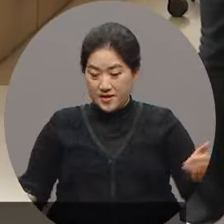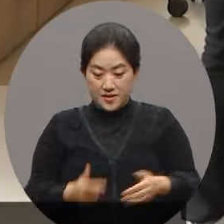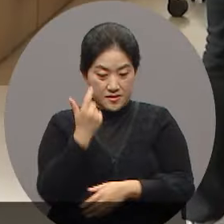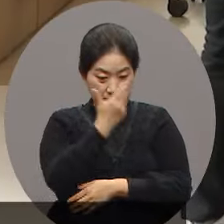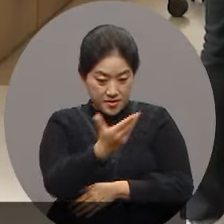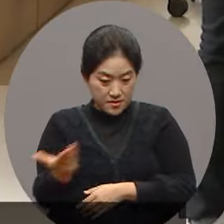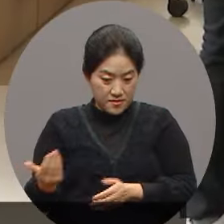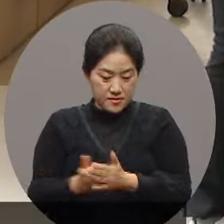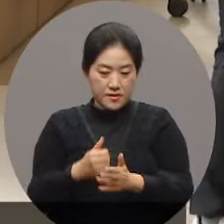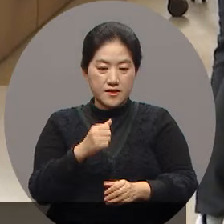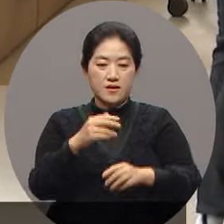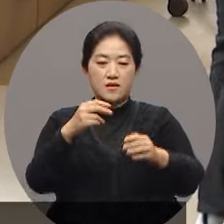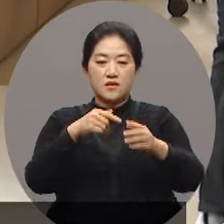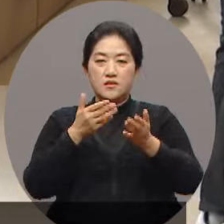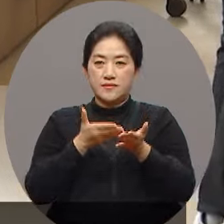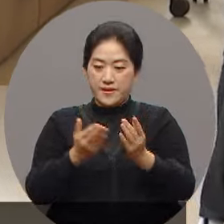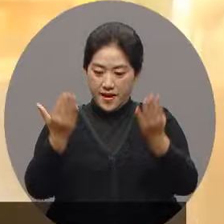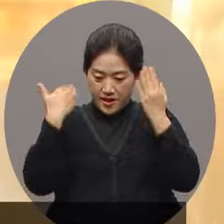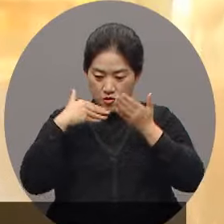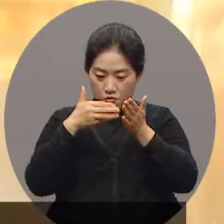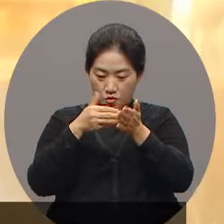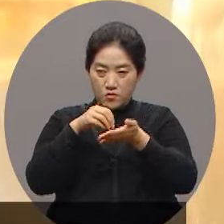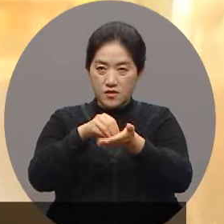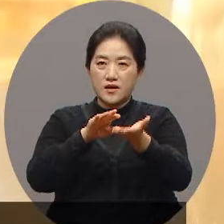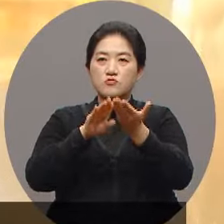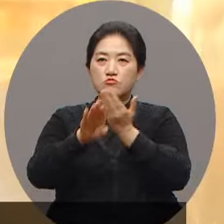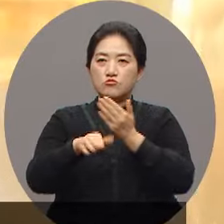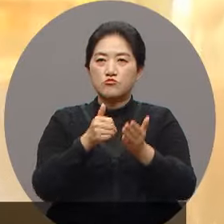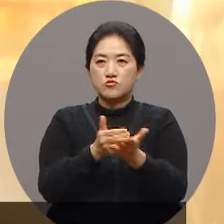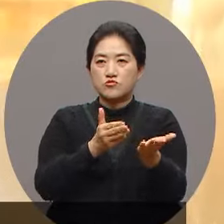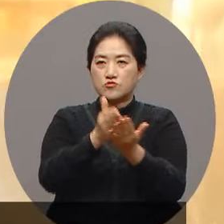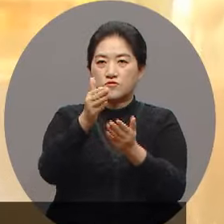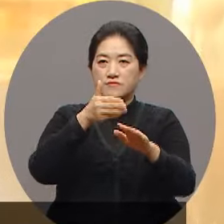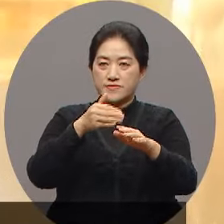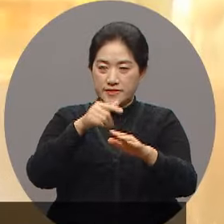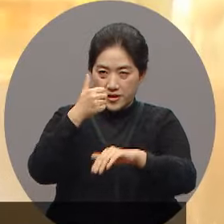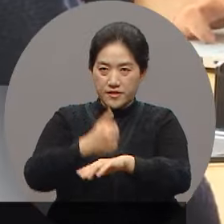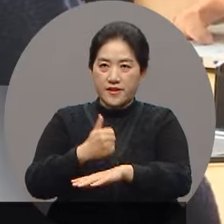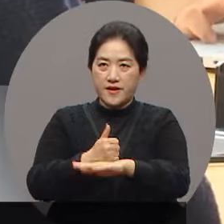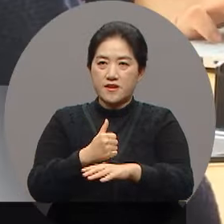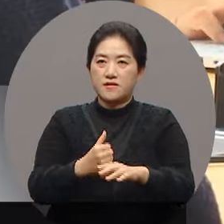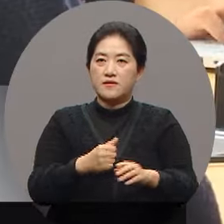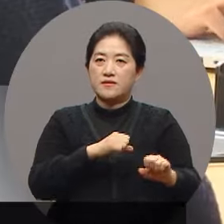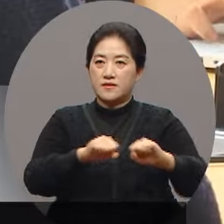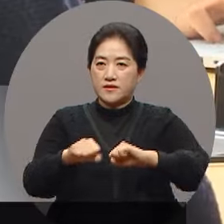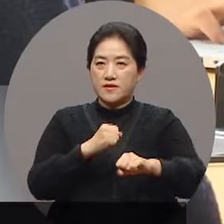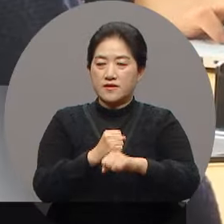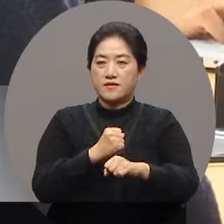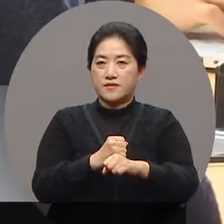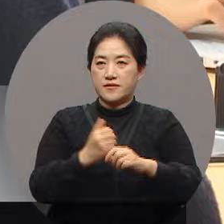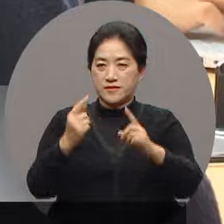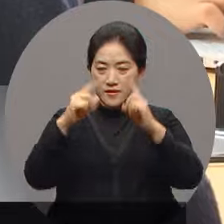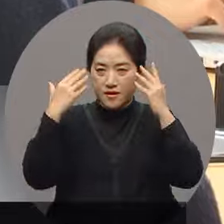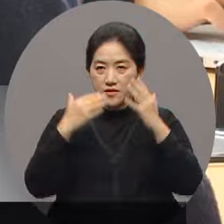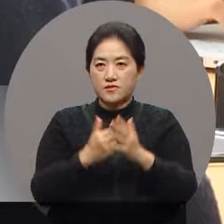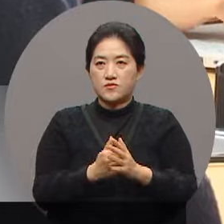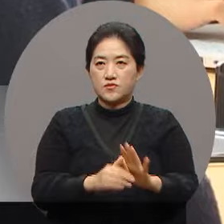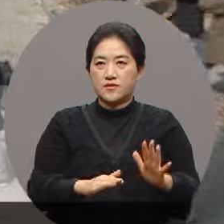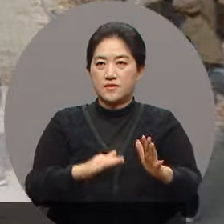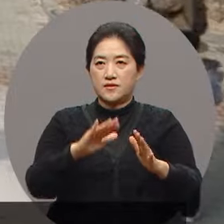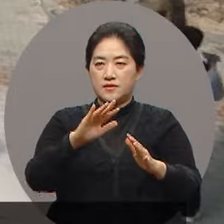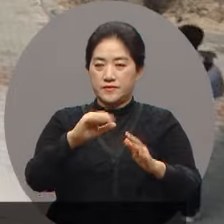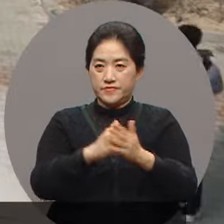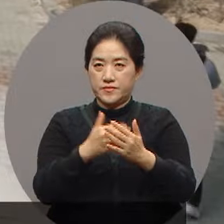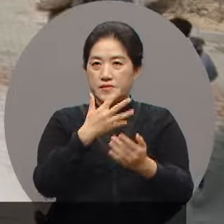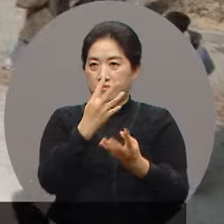한국대학교육협의회가 발표한 대학총장 설문 조사 결과에 따르면 현재 자유 전공,